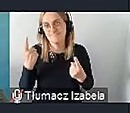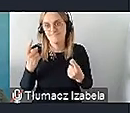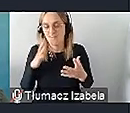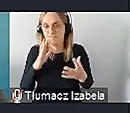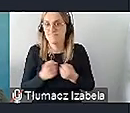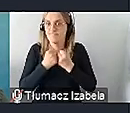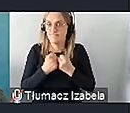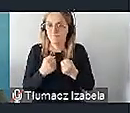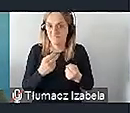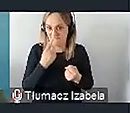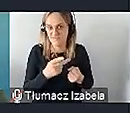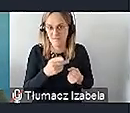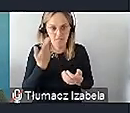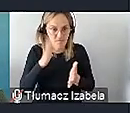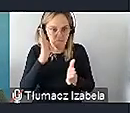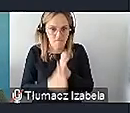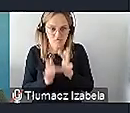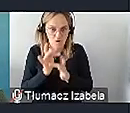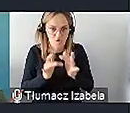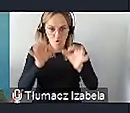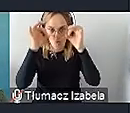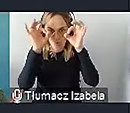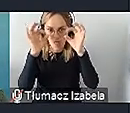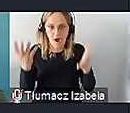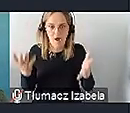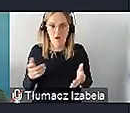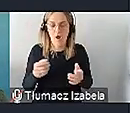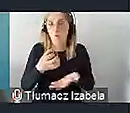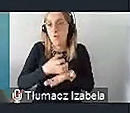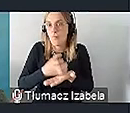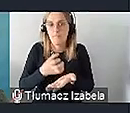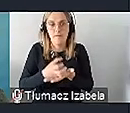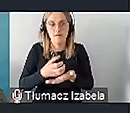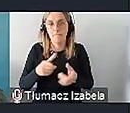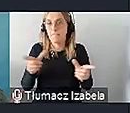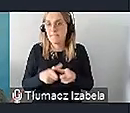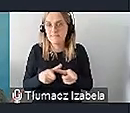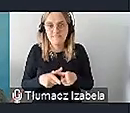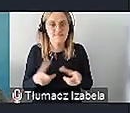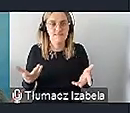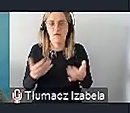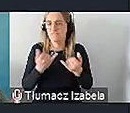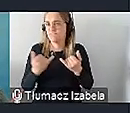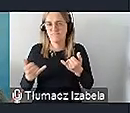do narysowania bardzo prosto roweru, okularów, kubka, pizzy czy czegokolwiek innego.